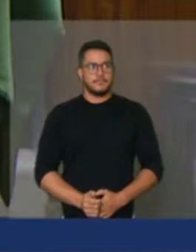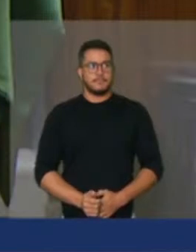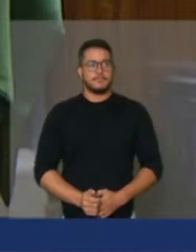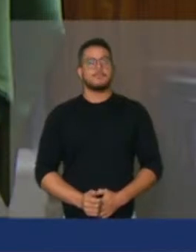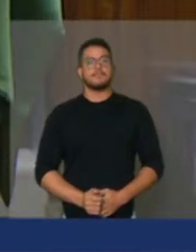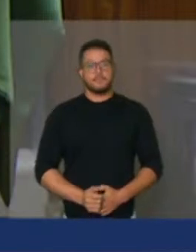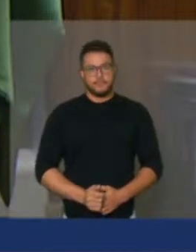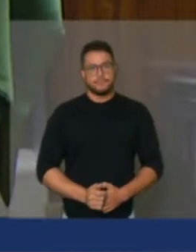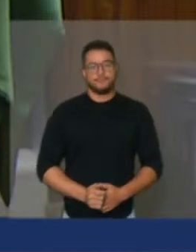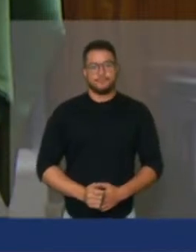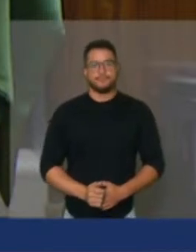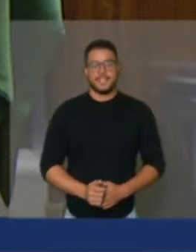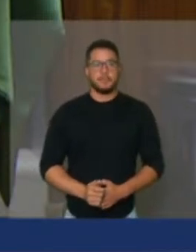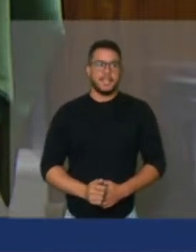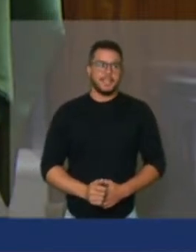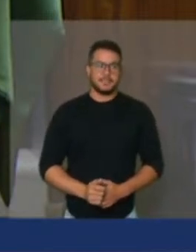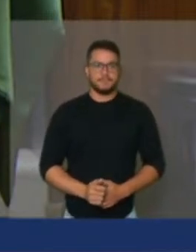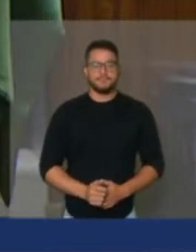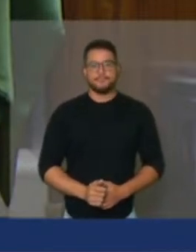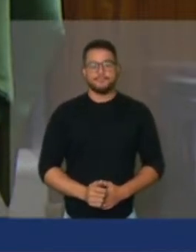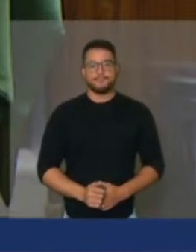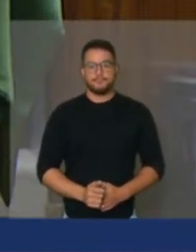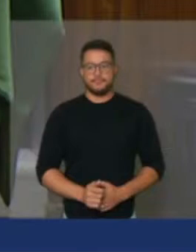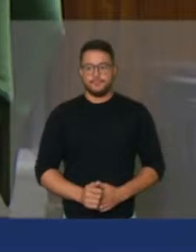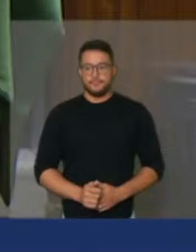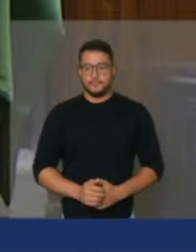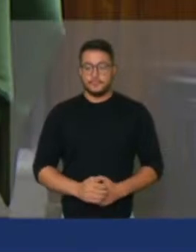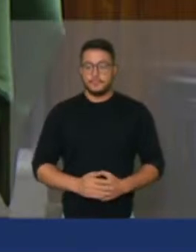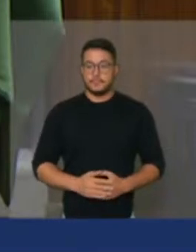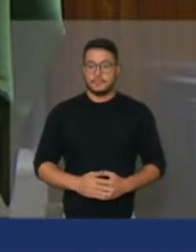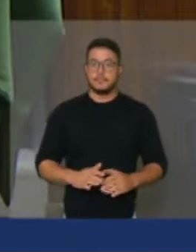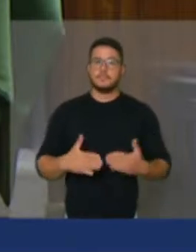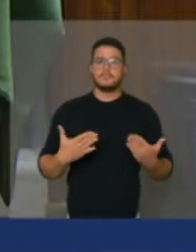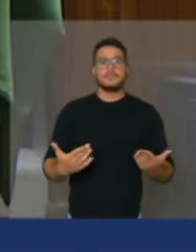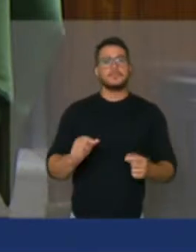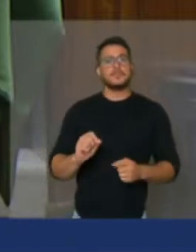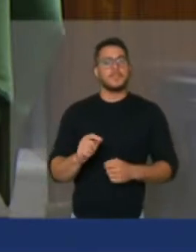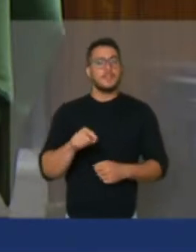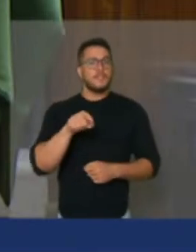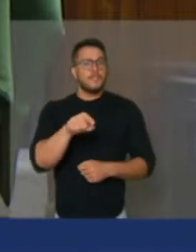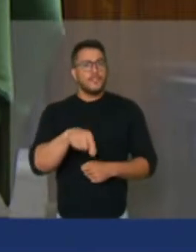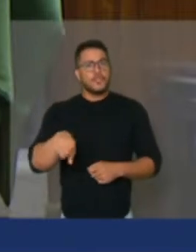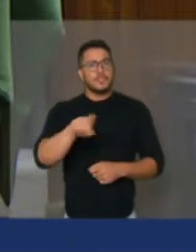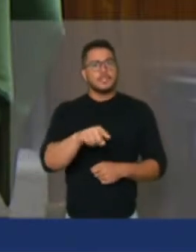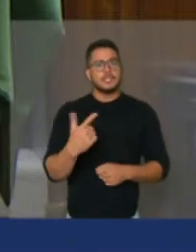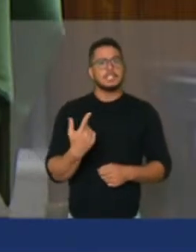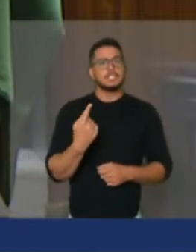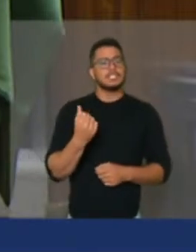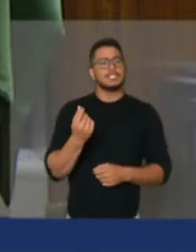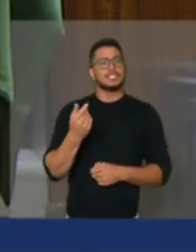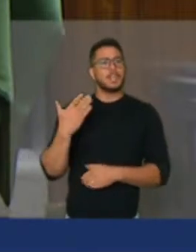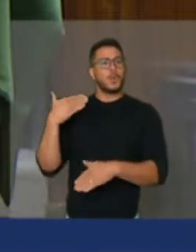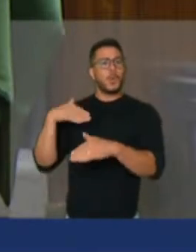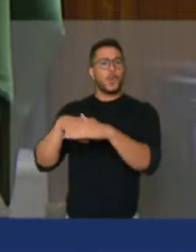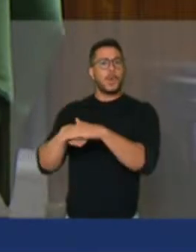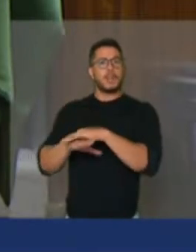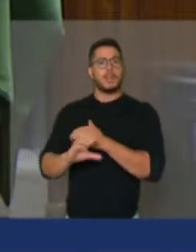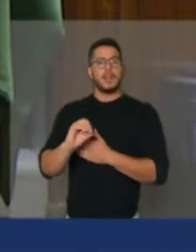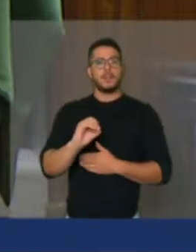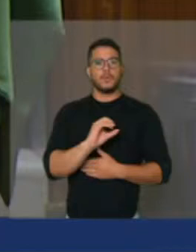ELE MOVIMENTA O AUMENTO DO IOF ENQUANTO O SEU DINHEIRINHO ESTÁ PARADO RENDENDO EM OFFSHORE NO PANAMÁ, SE ELE NÃO MOVIMENTAR NÃO VAI PAGAR